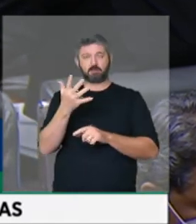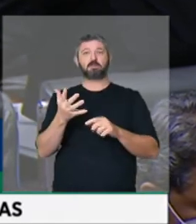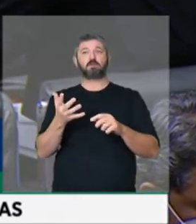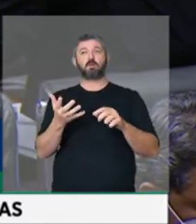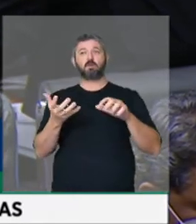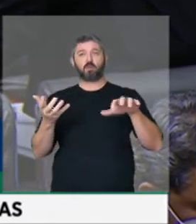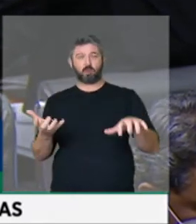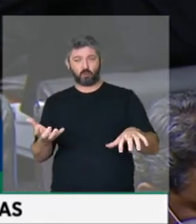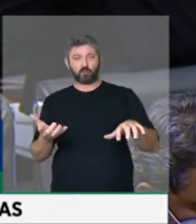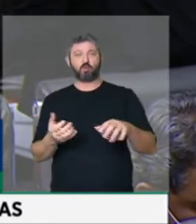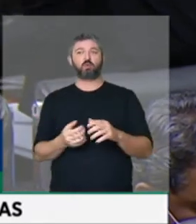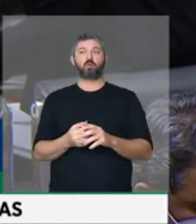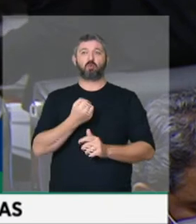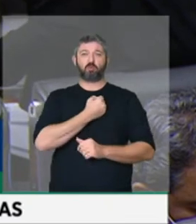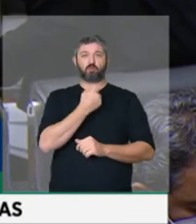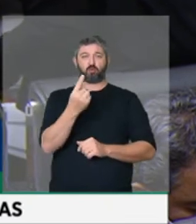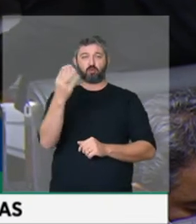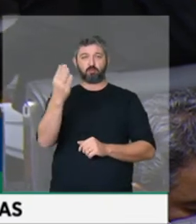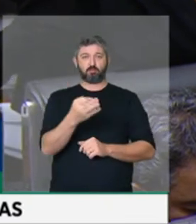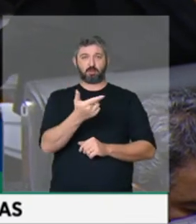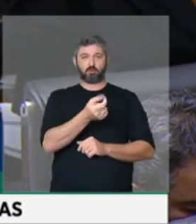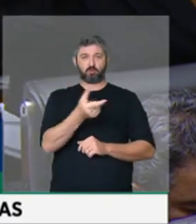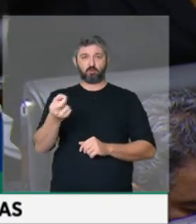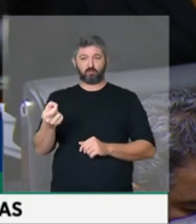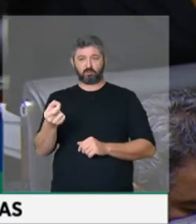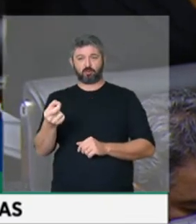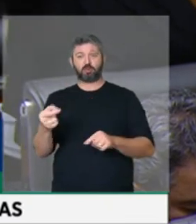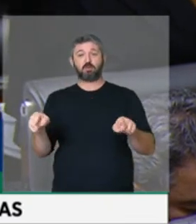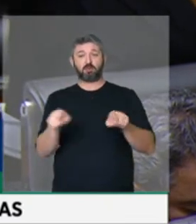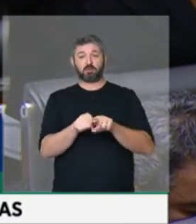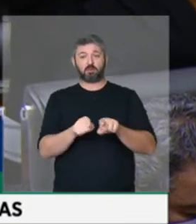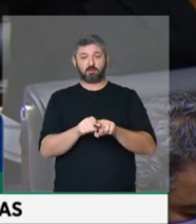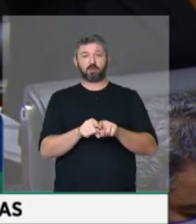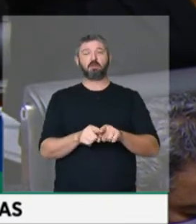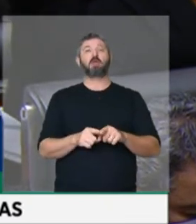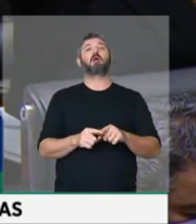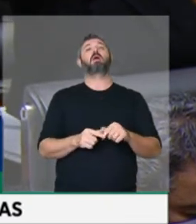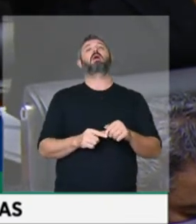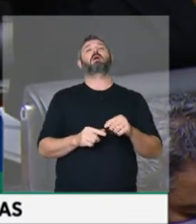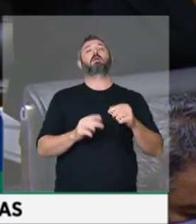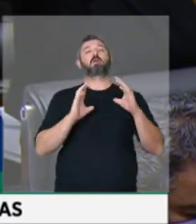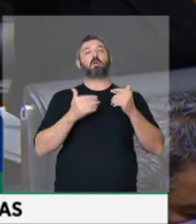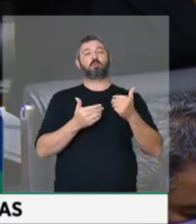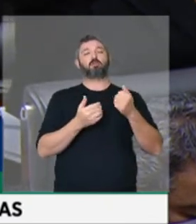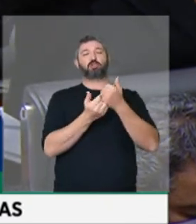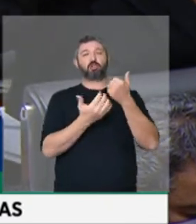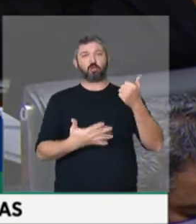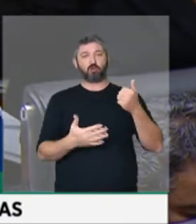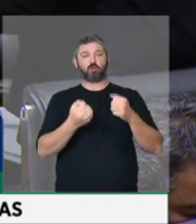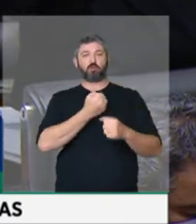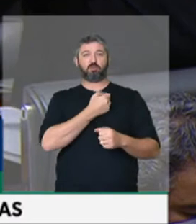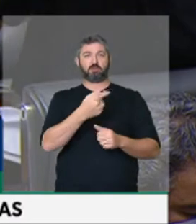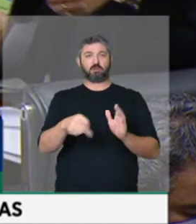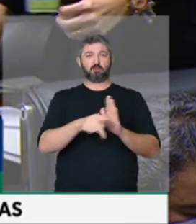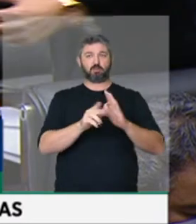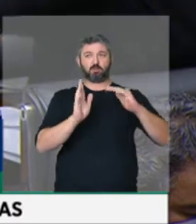ART. 96, DO REGIMENTO INTERNO DESSA CASA NO ART. 1 ° DA RESOLUÇÃO 19/2021, DA CÂMARA DOS DEPUTADOS, DO ATO CONJUNTO DAS MESAS DA CÂMARA